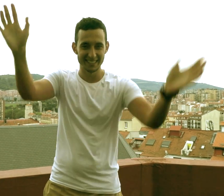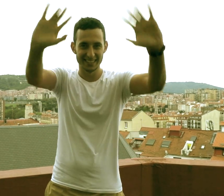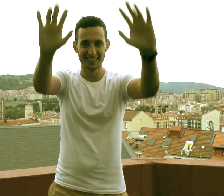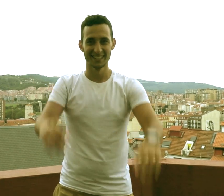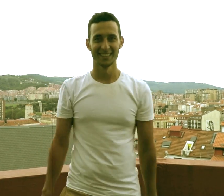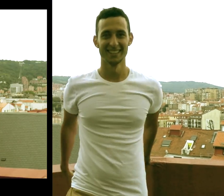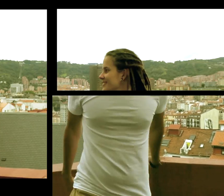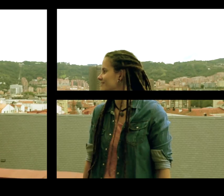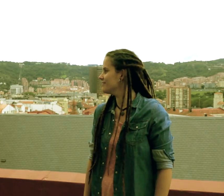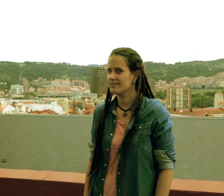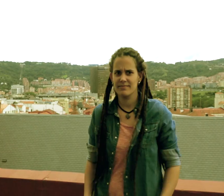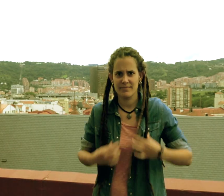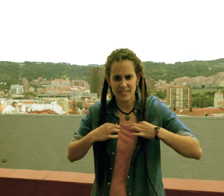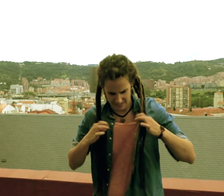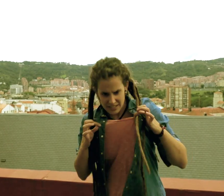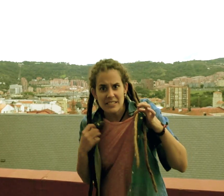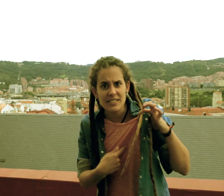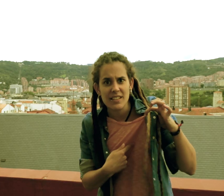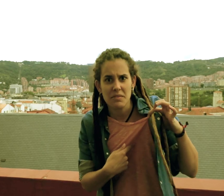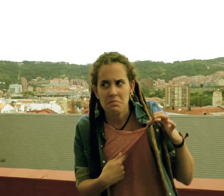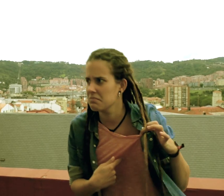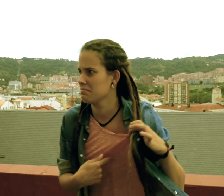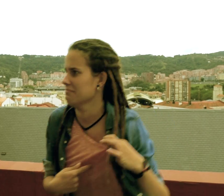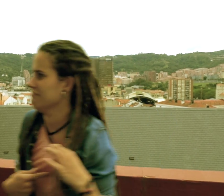¡Hasta pronto! Eh... ¿esta camiseta es adecuada? Hummm, no sé...